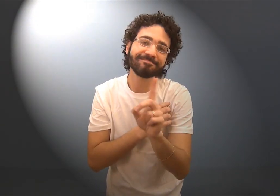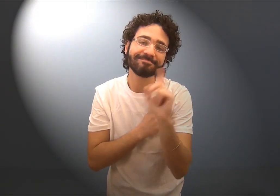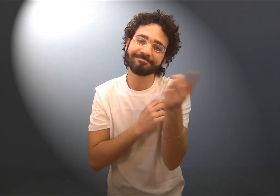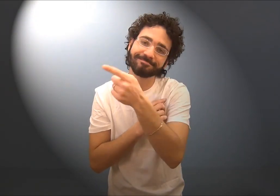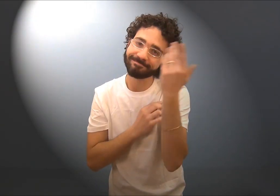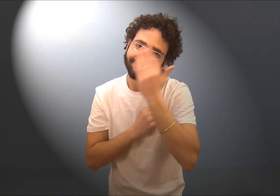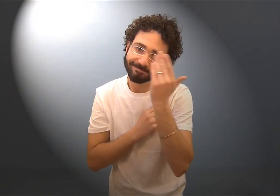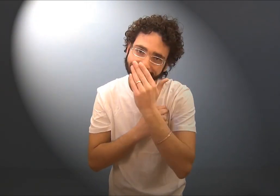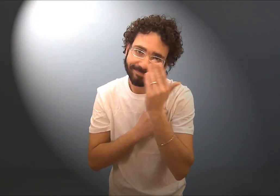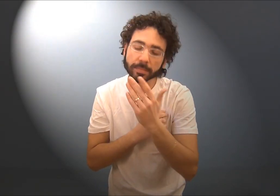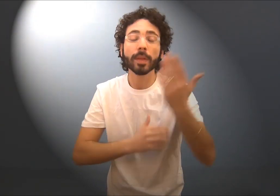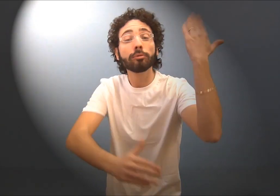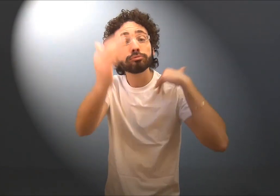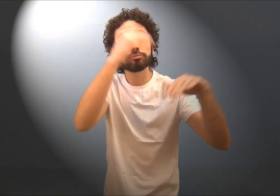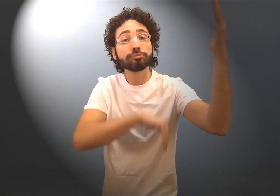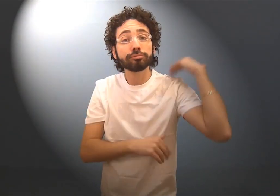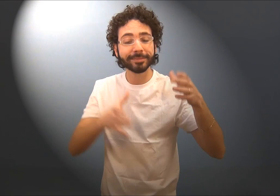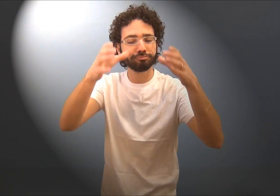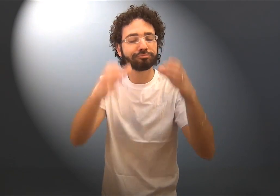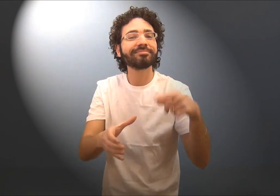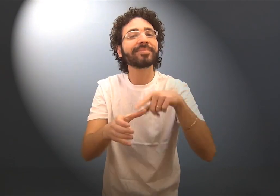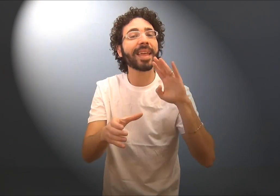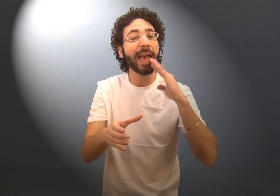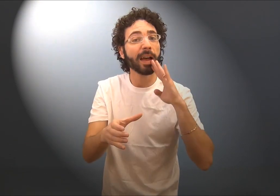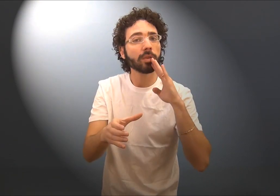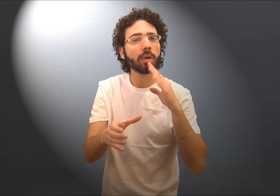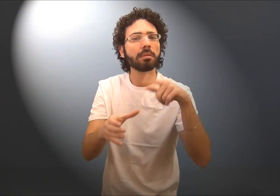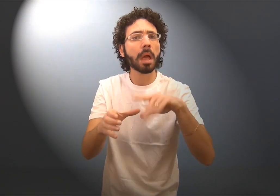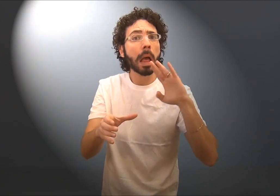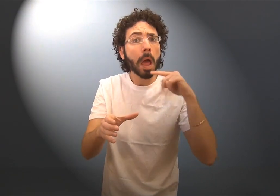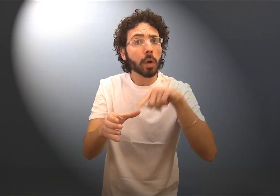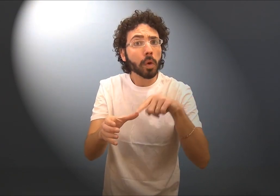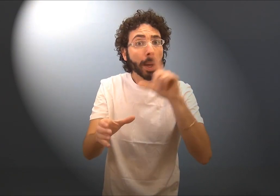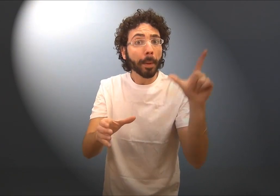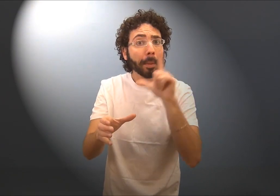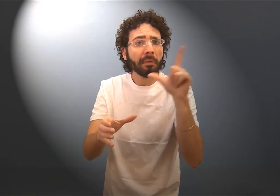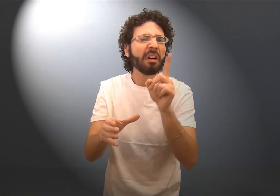No, ragazzi, avete sbagliato. C'era una volta un pezzo di legno. Non era un legno di lusso, ma un semplice pezzo da catasta,